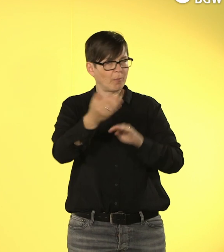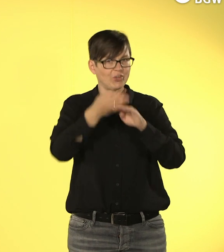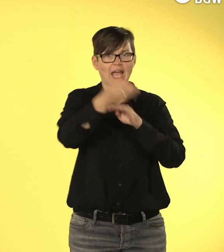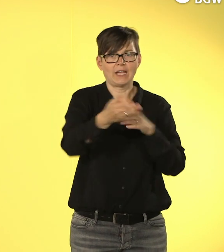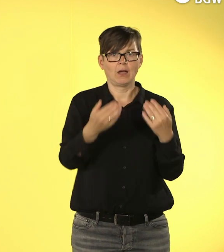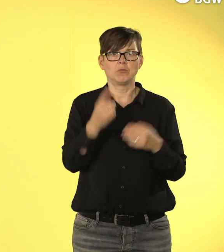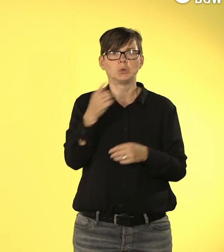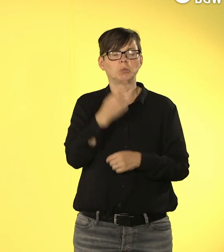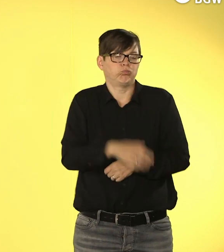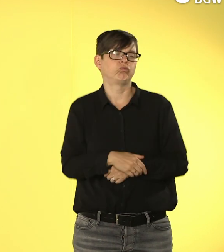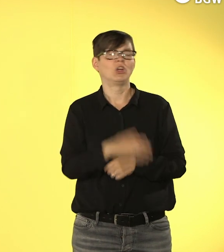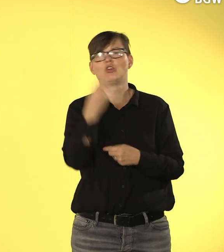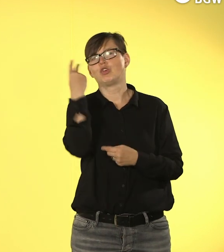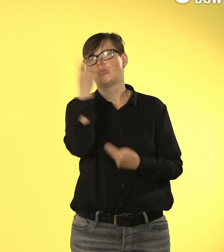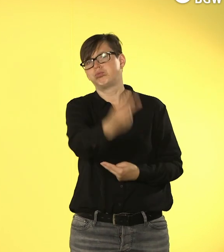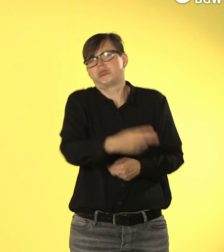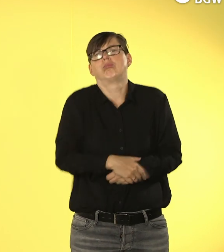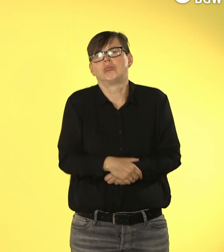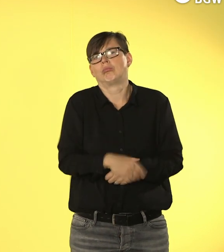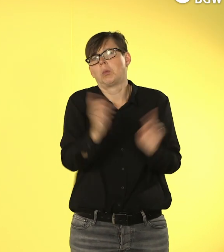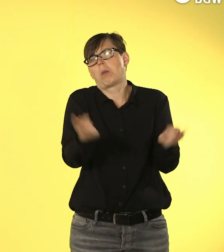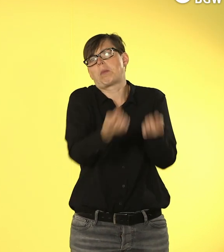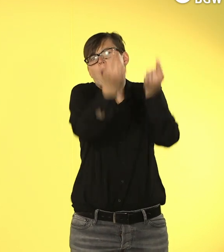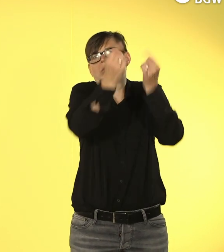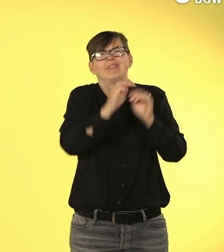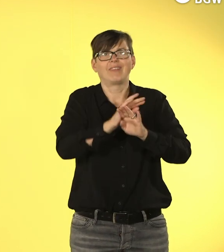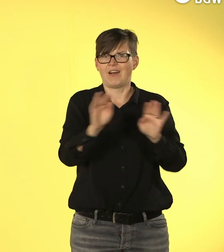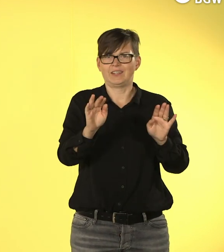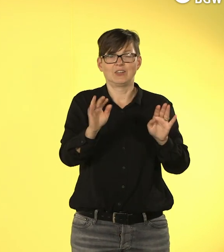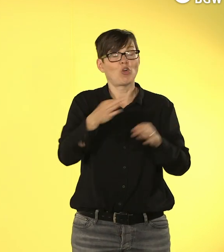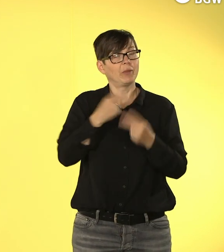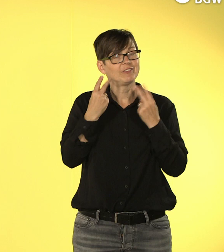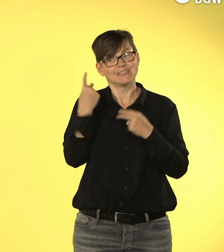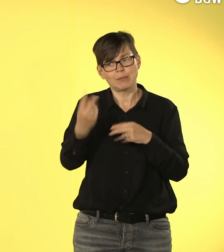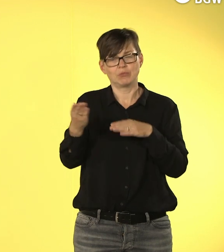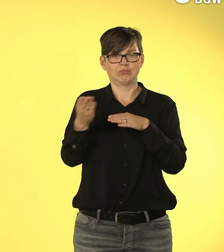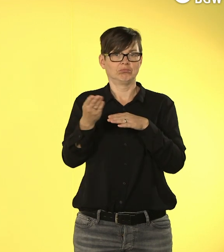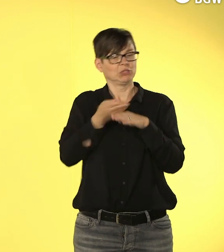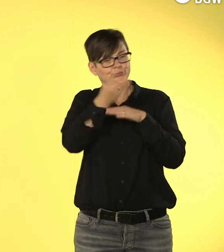Und nicht sagt: "Ich überlasse euch das Spielfeld." Sicherlich auf eine bestimmte Art.